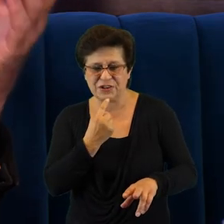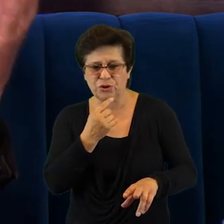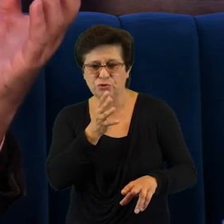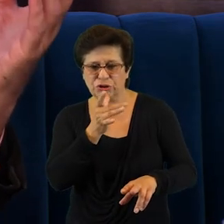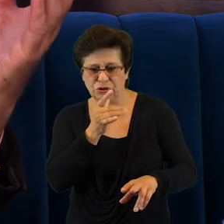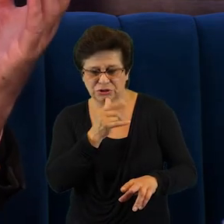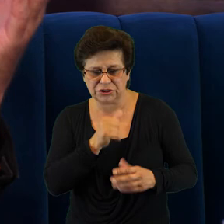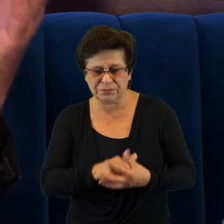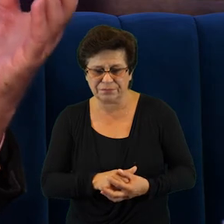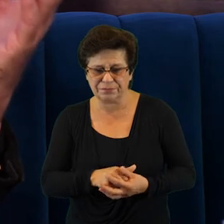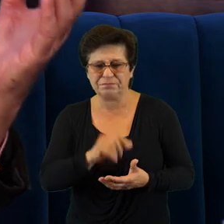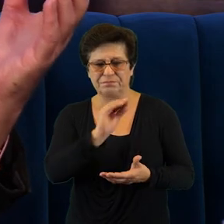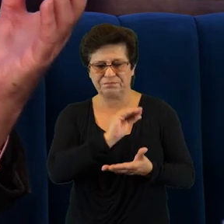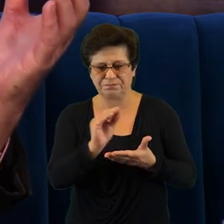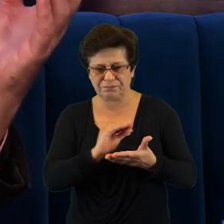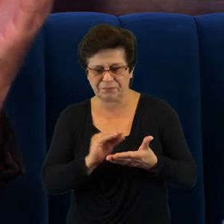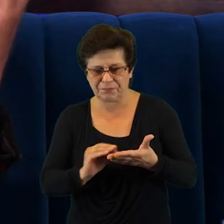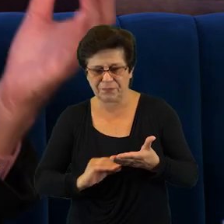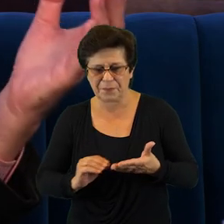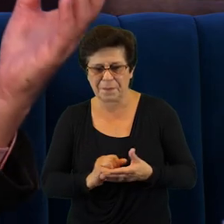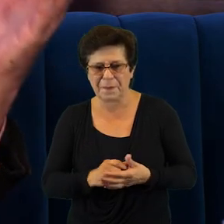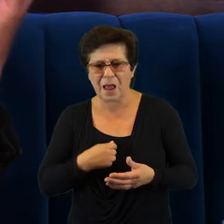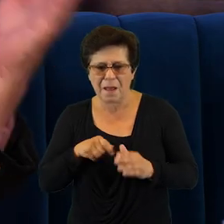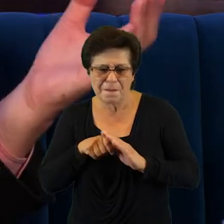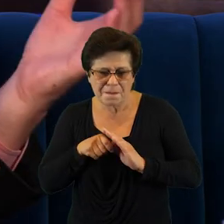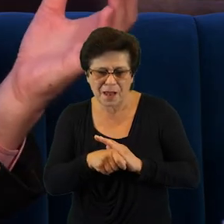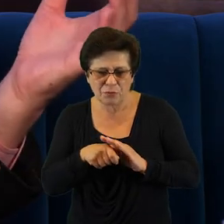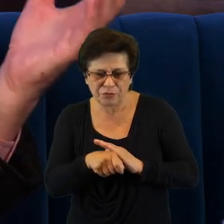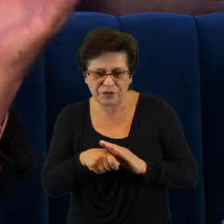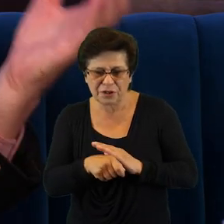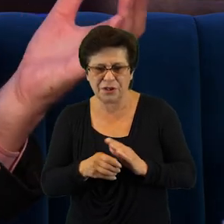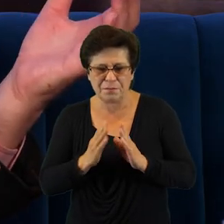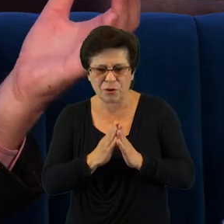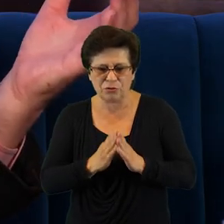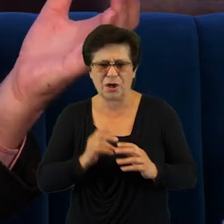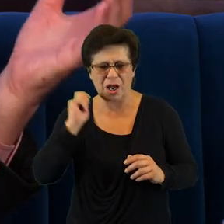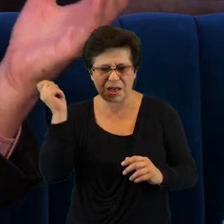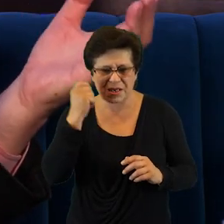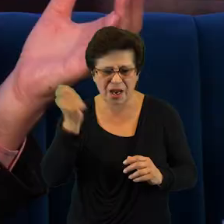I tego biednego Antoniego Bormana namówili, że on ma jechać do pisarzy do Palestyny,